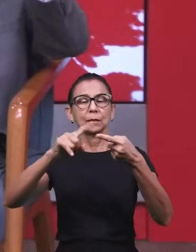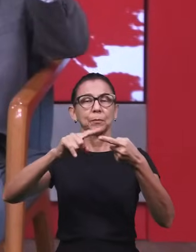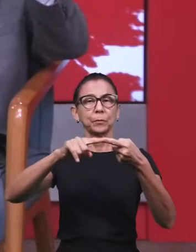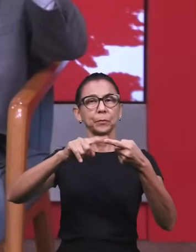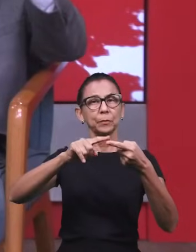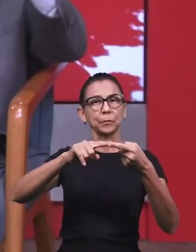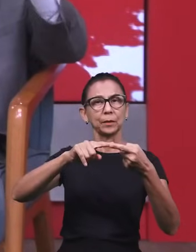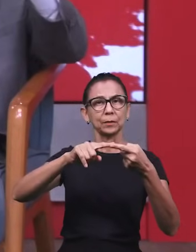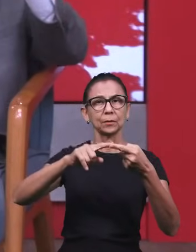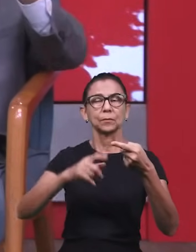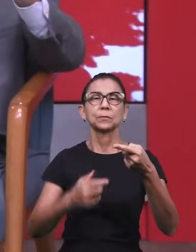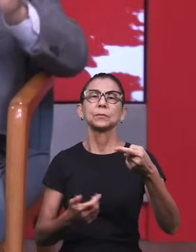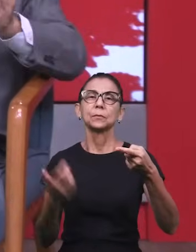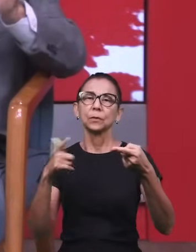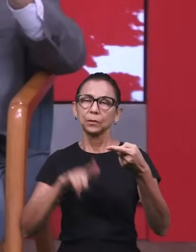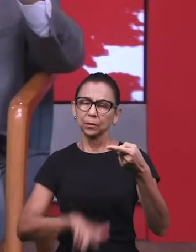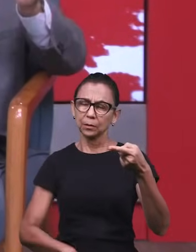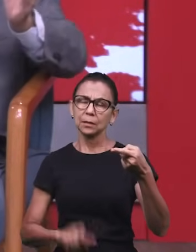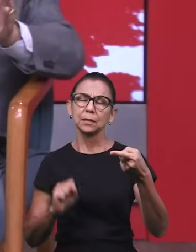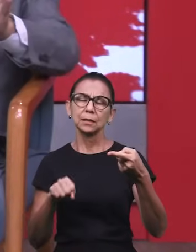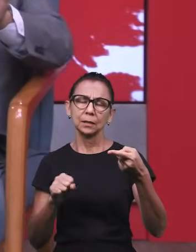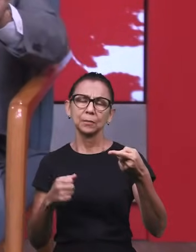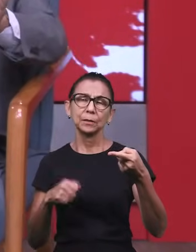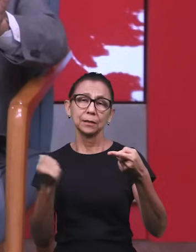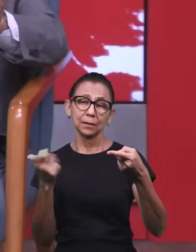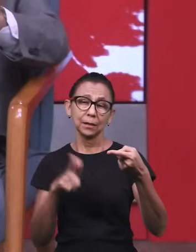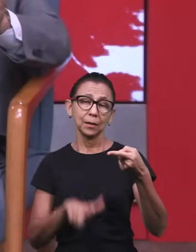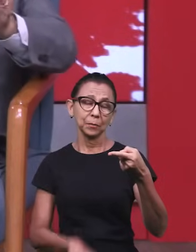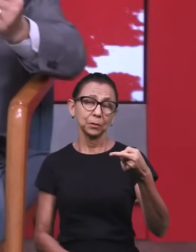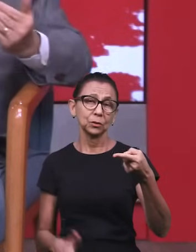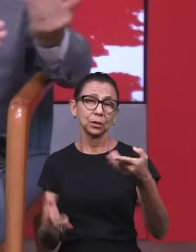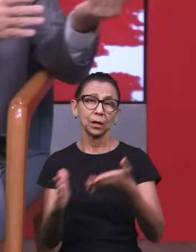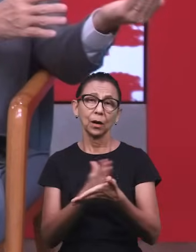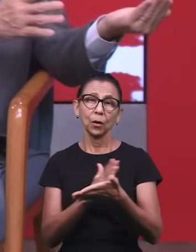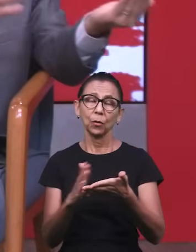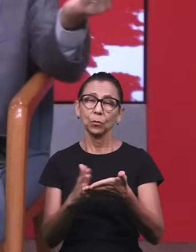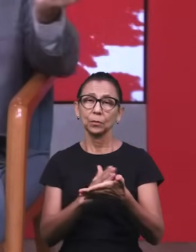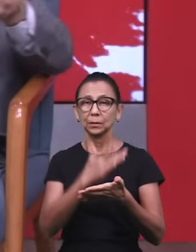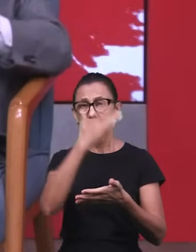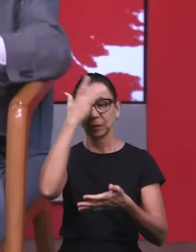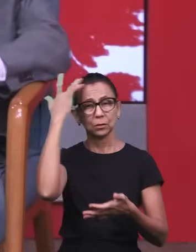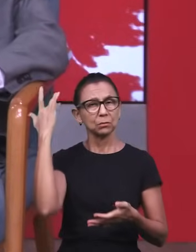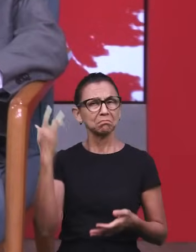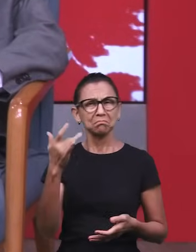a primeira trombeta vamos se repetitivos mas tem que ser repetitivo Porque alguns ainda não viram